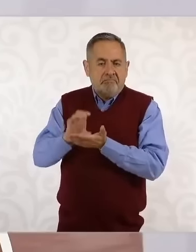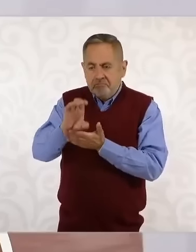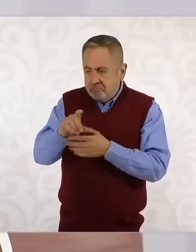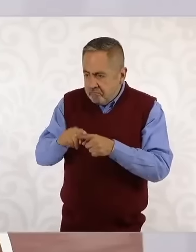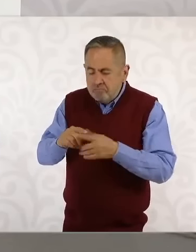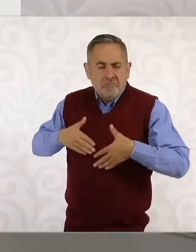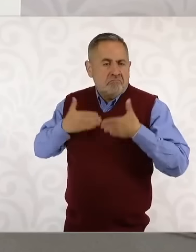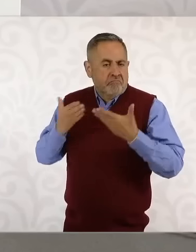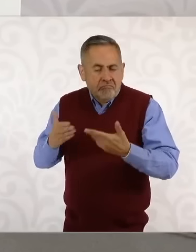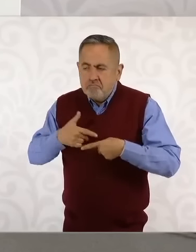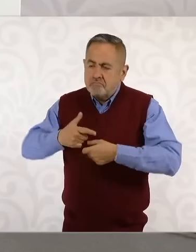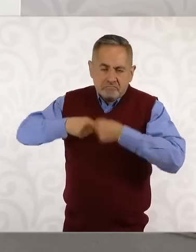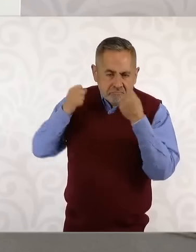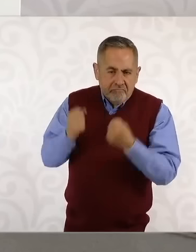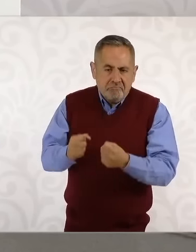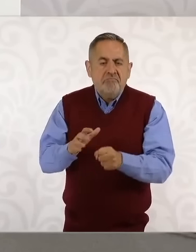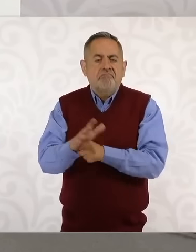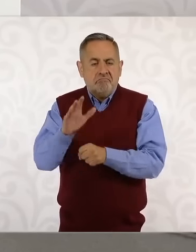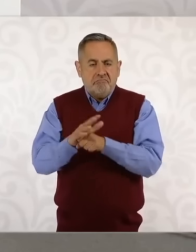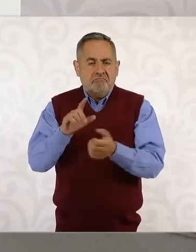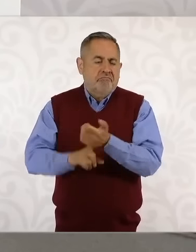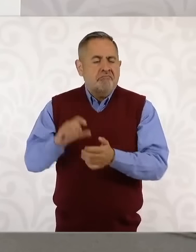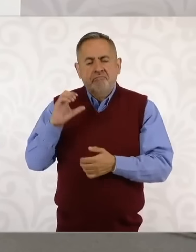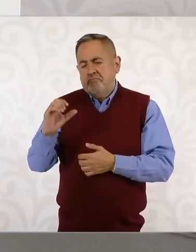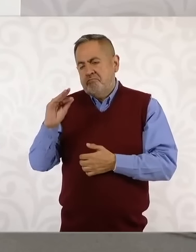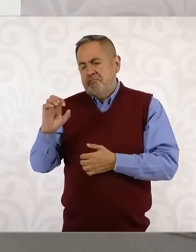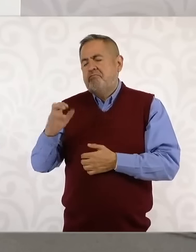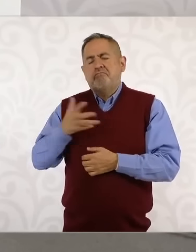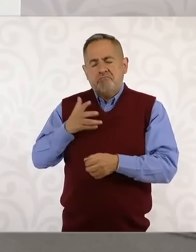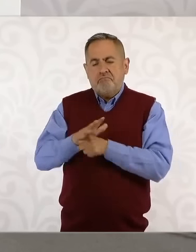y por seguridad el sistema está realizando la Comisión Federal de Electricidad. Qué amable,